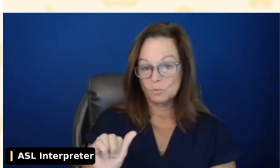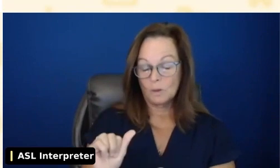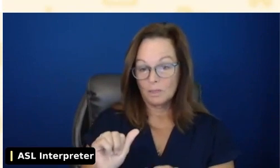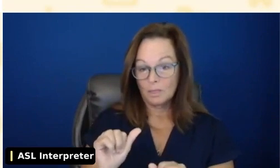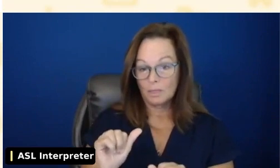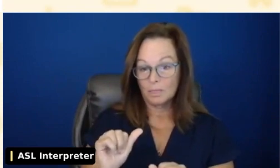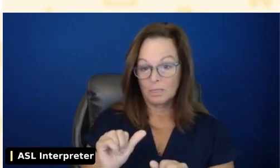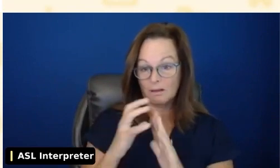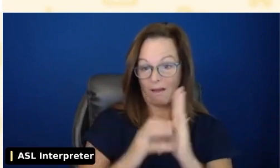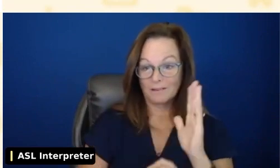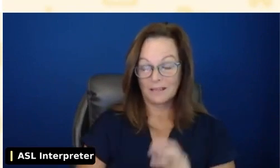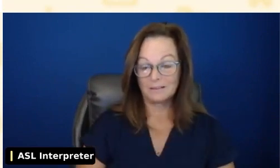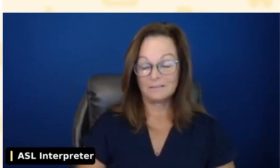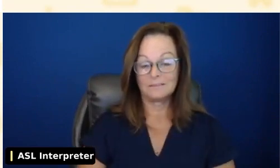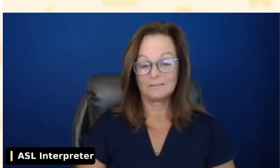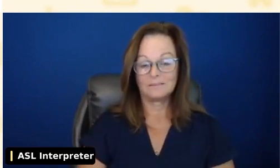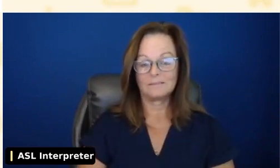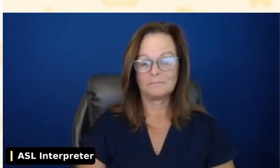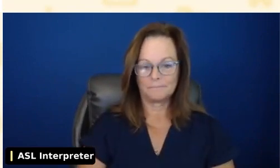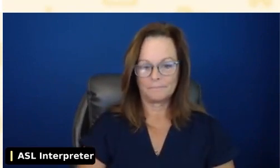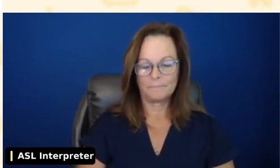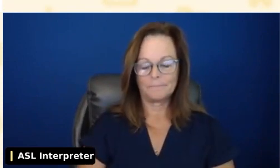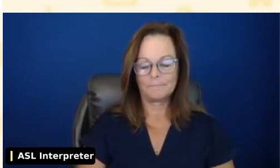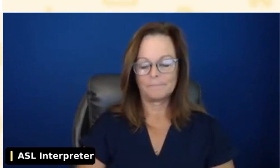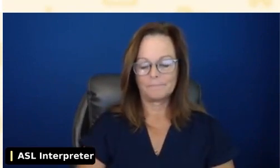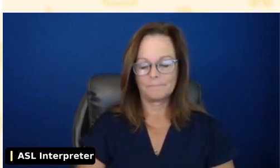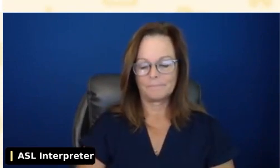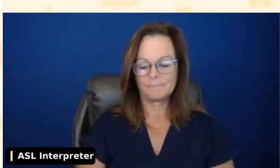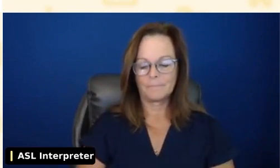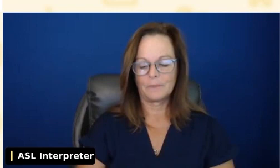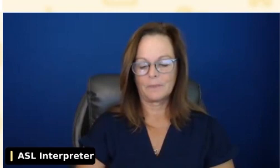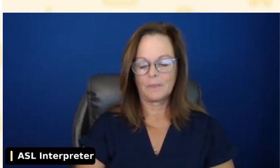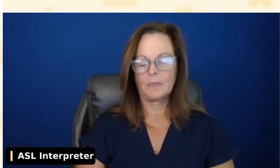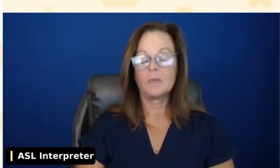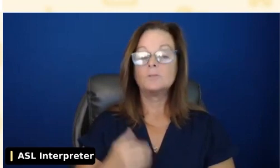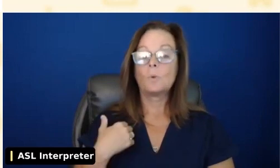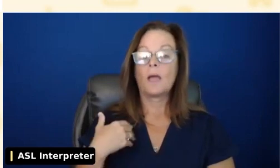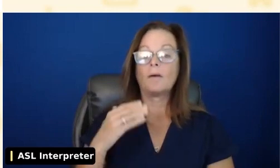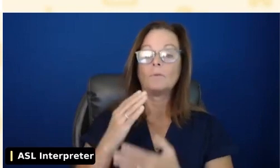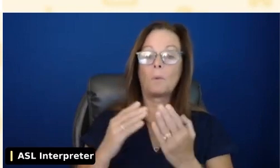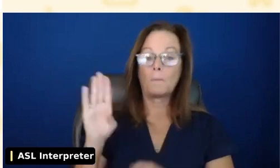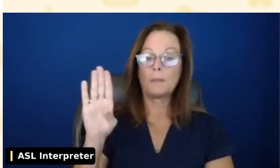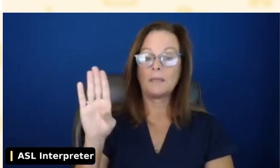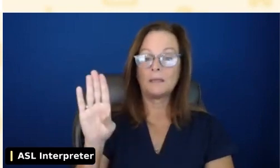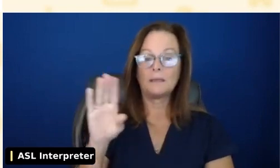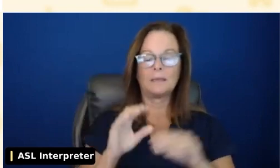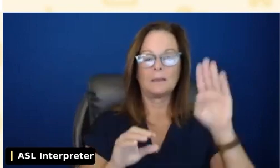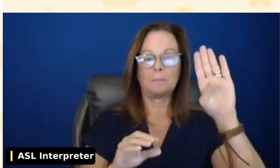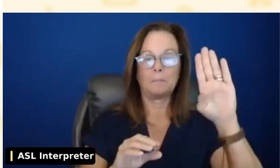Entonces tenemos la parte B de B1: proceso completamente automático